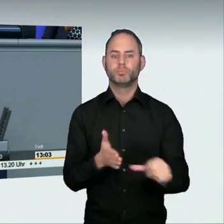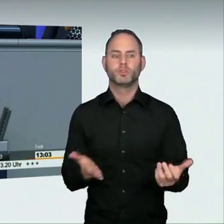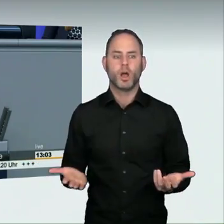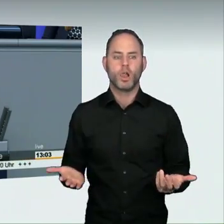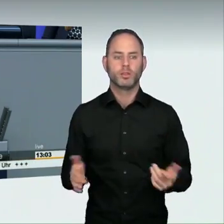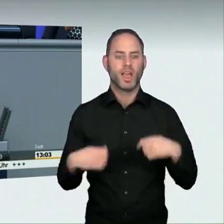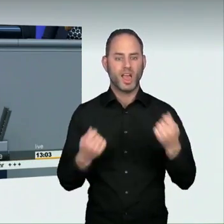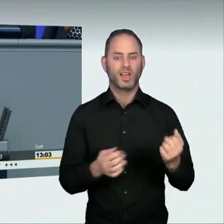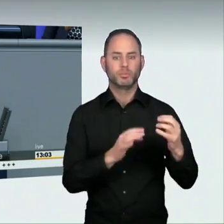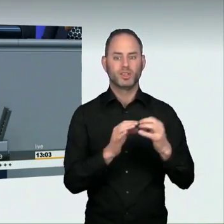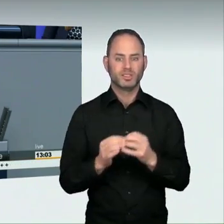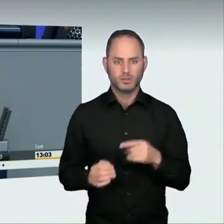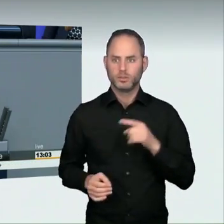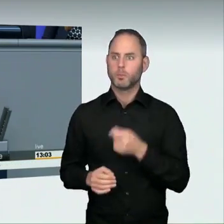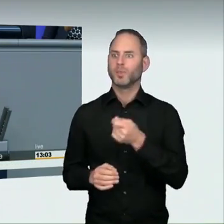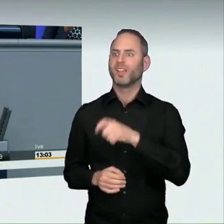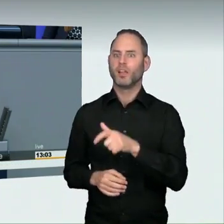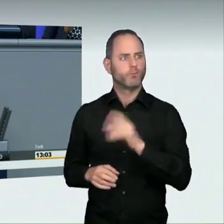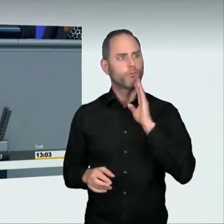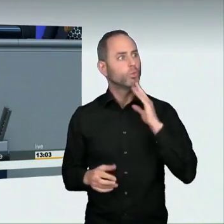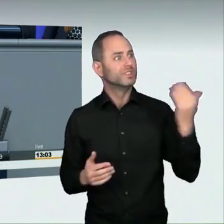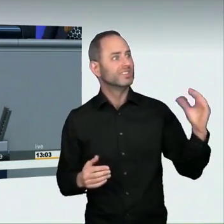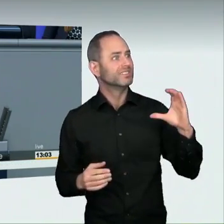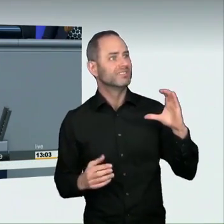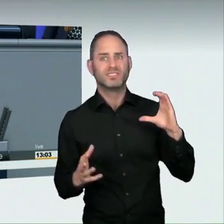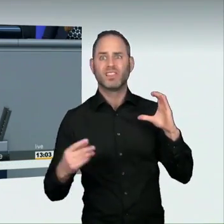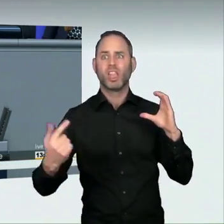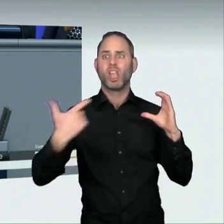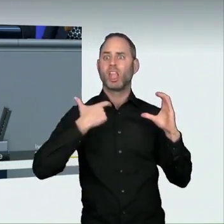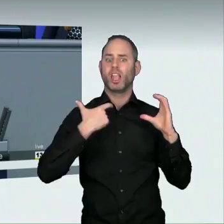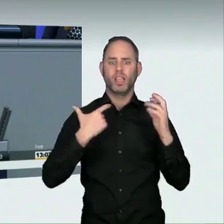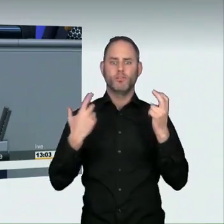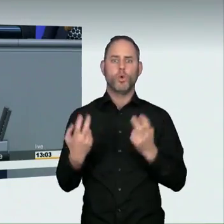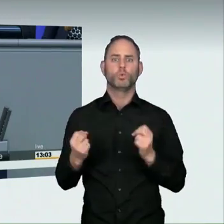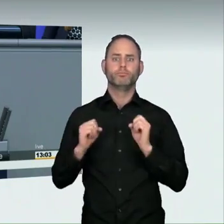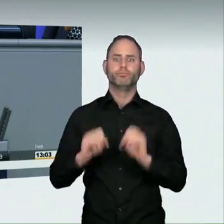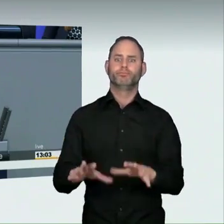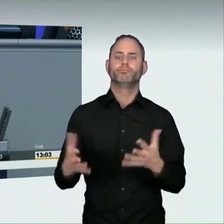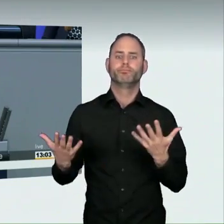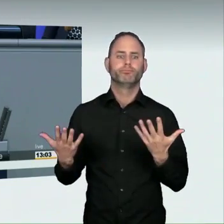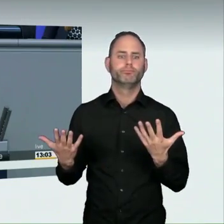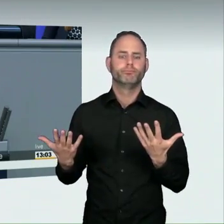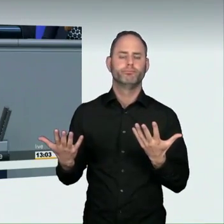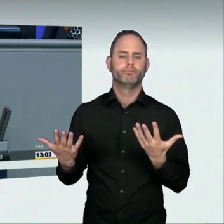Nach dieser Rede muss ich Ihnen in aller Deutlichkeit sagen: Doppelmoral hat in diesem Hause einen Namen: